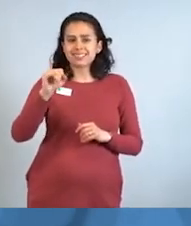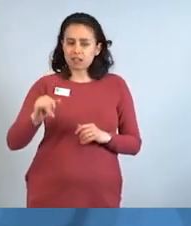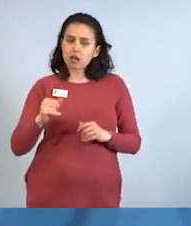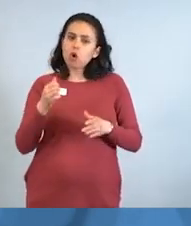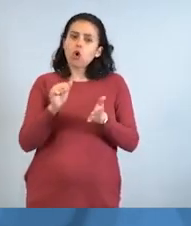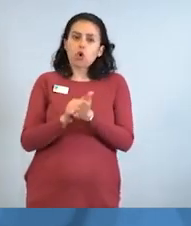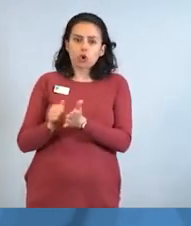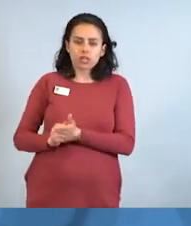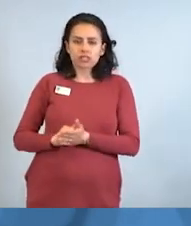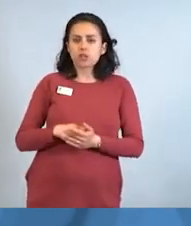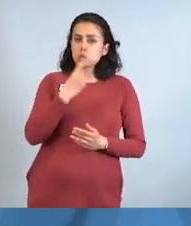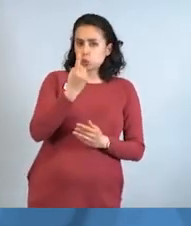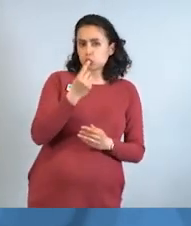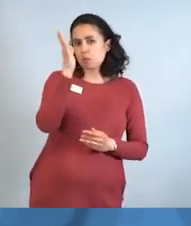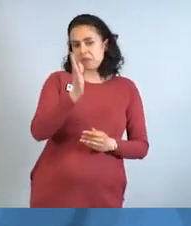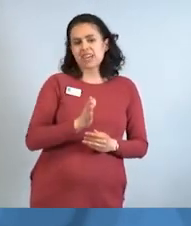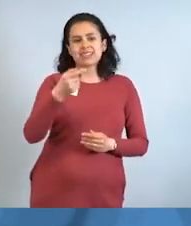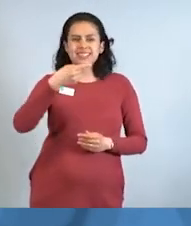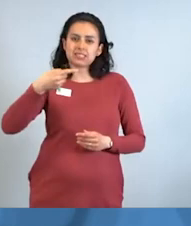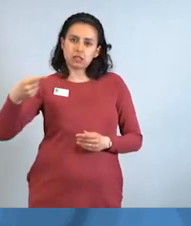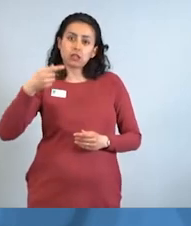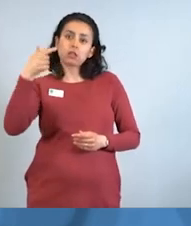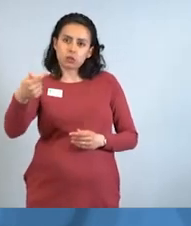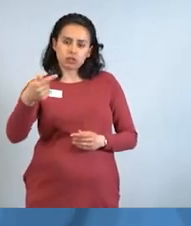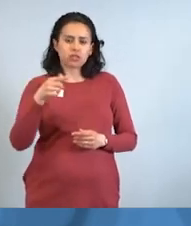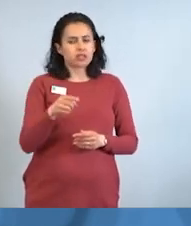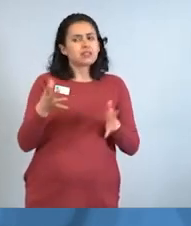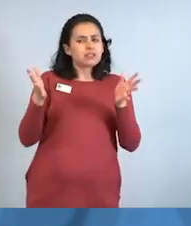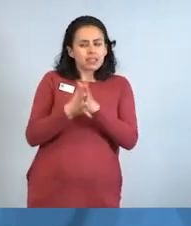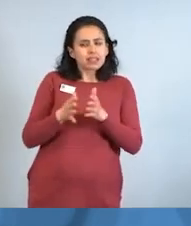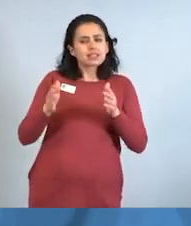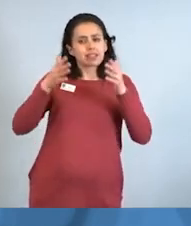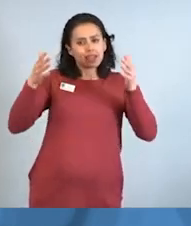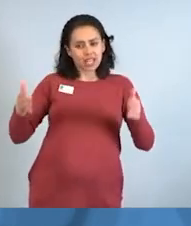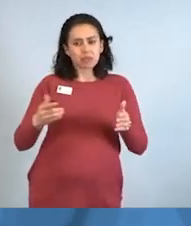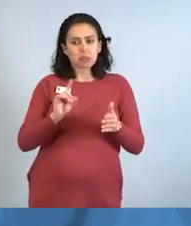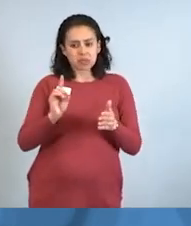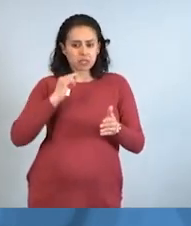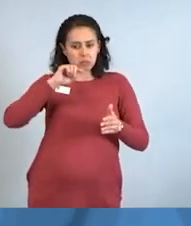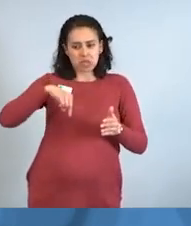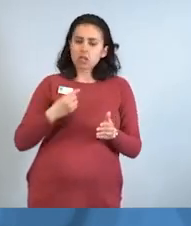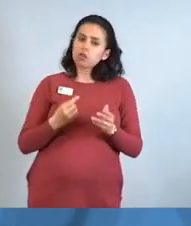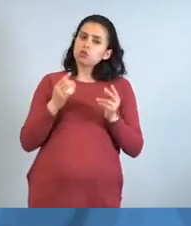Tämä on selvästi enemmän kuin mitä olemme normaalioloissa rokotteilta tottuneet odottamaan.